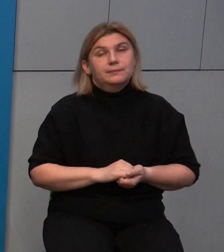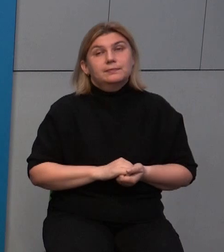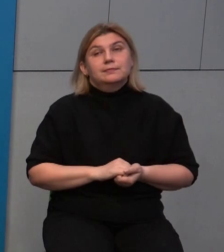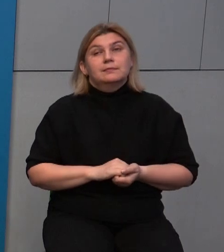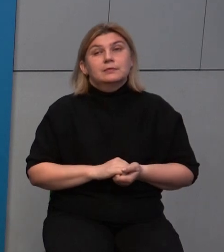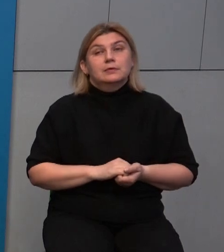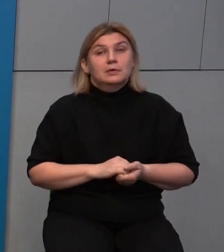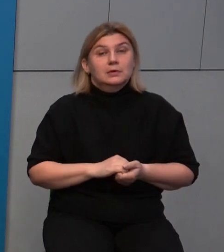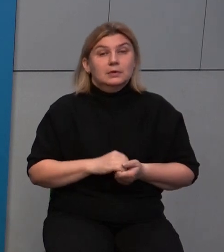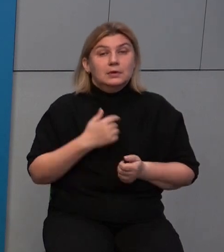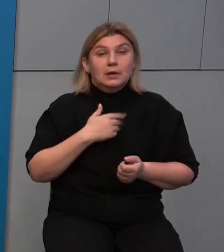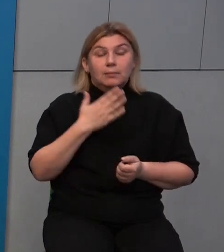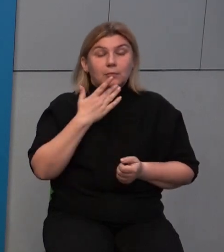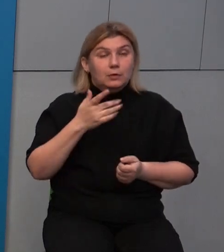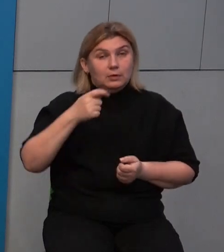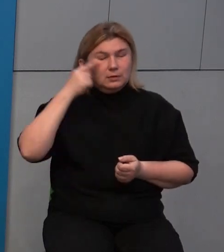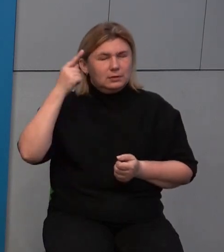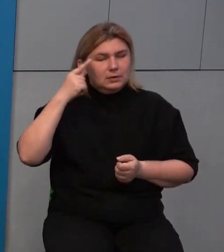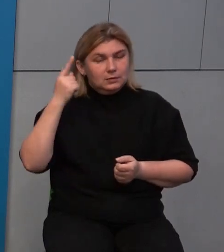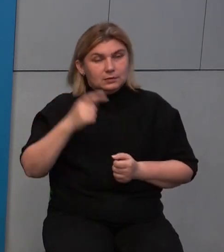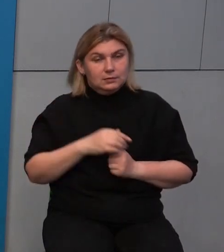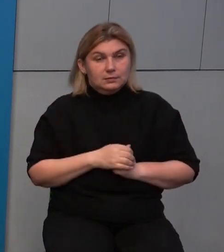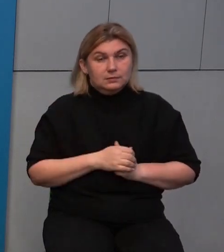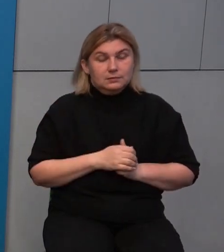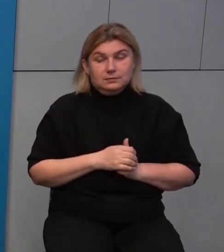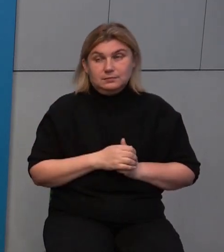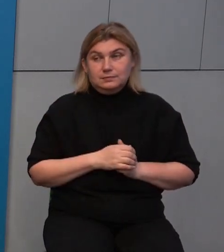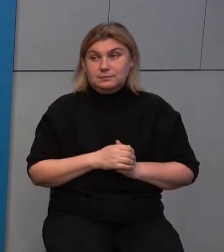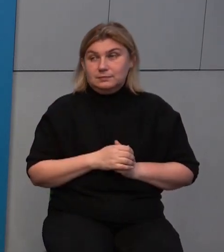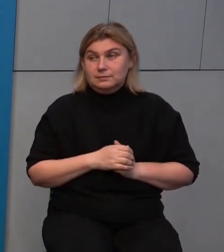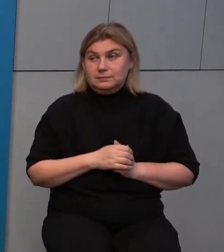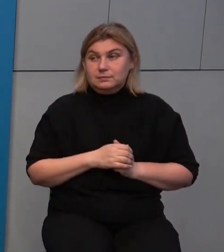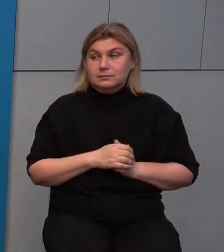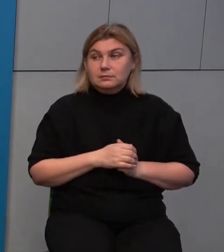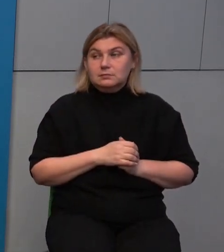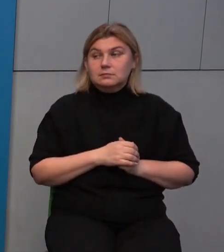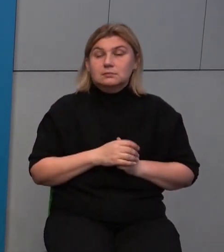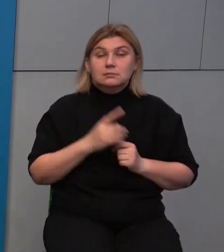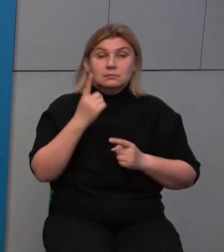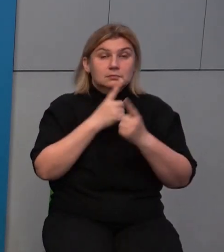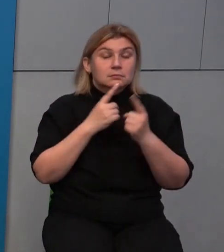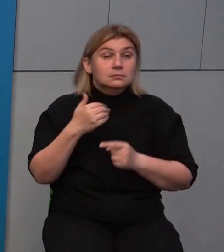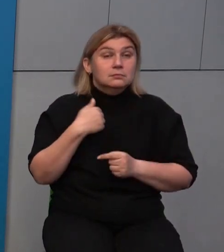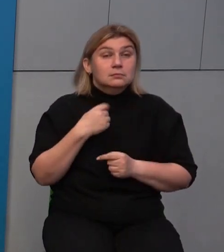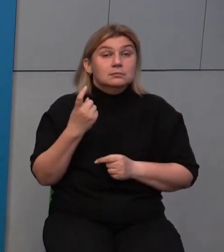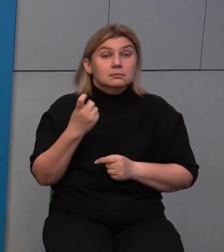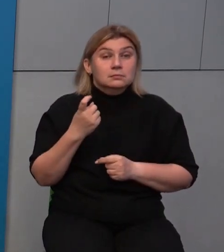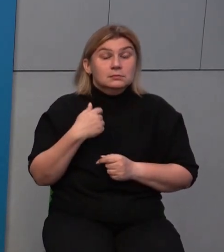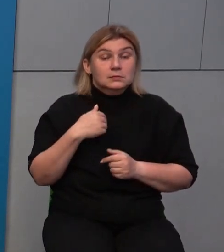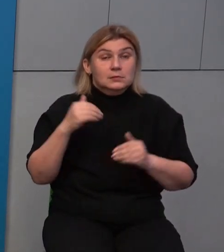Ja nie mówię o tym z tęsknotą, ale po prostu wydaje mi się, że były takie momenty, kiedy to mogło wypełniać